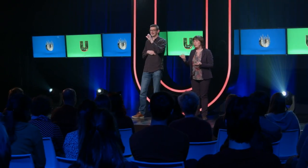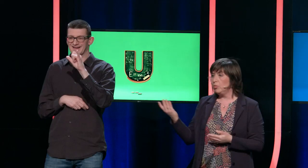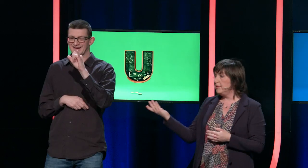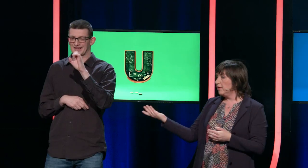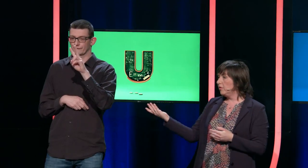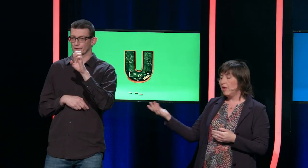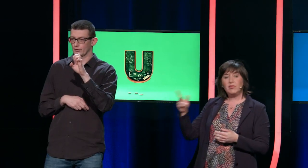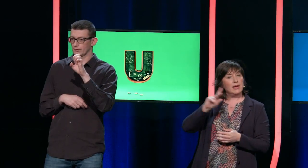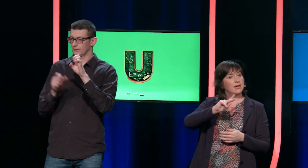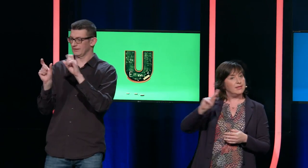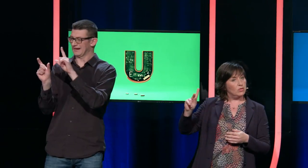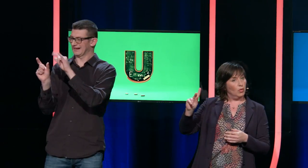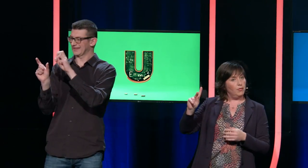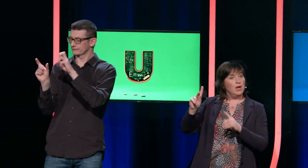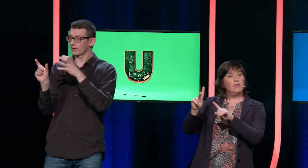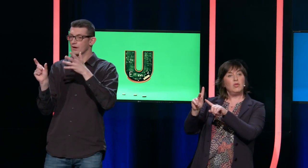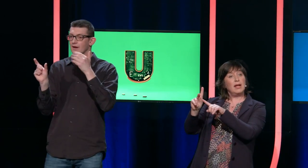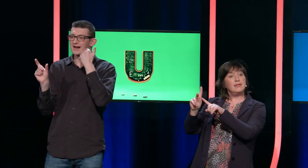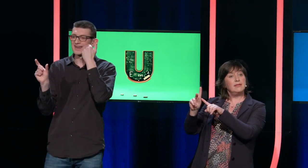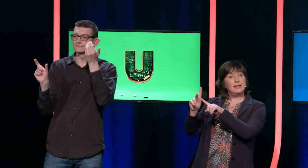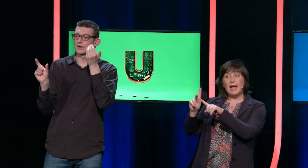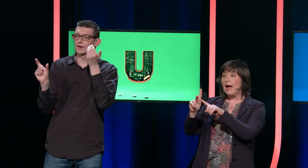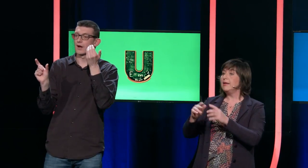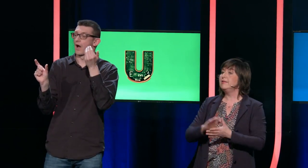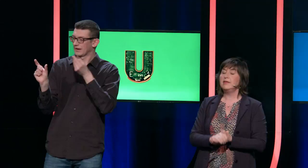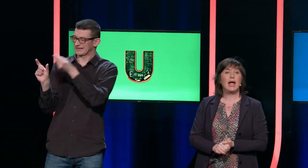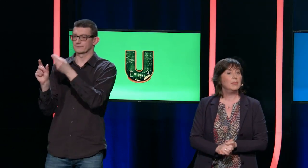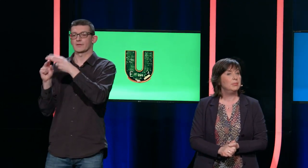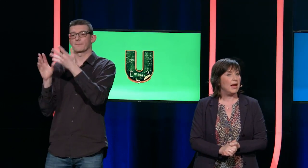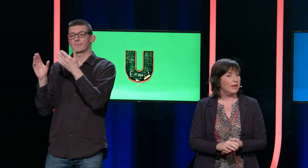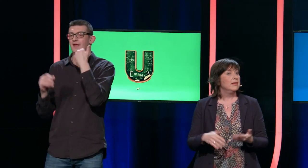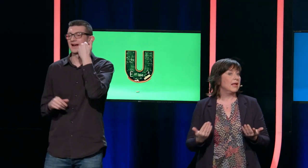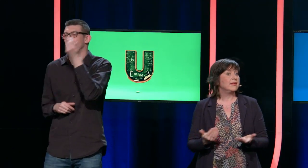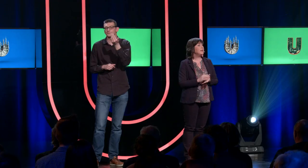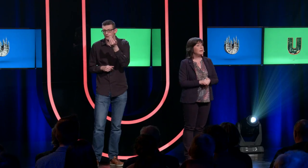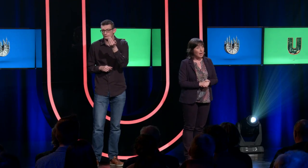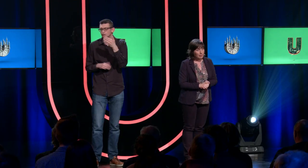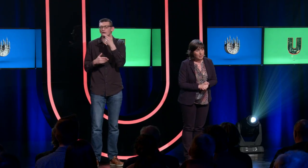Bijvoorbeeld in het geval van Kristof verwijst de k in zijn naamgebaar naar zijn naam.